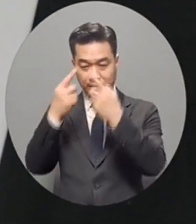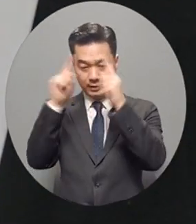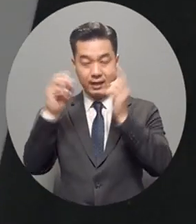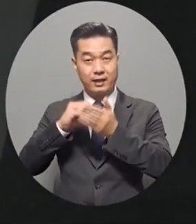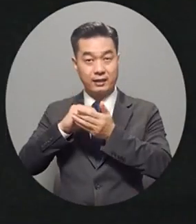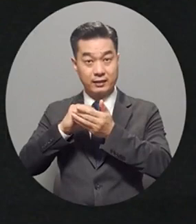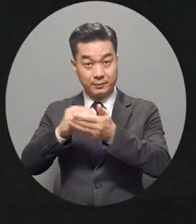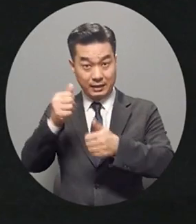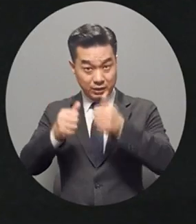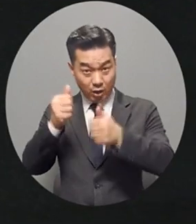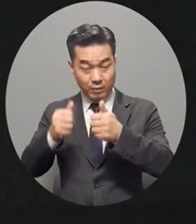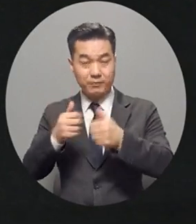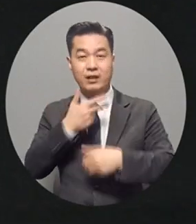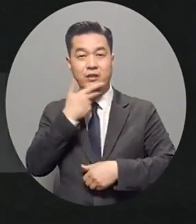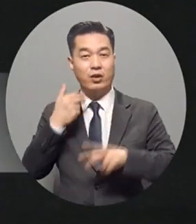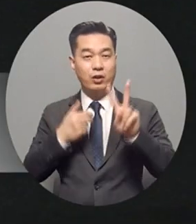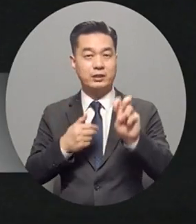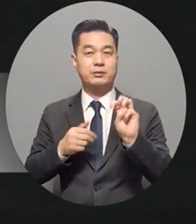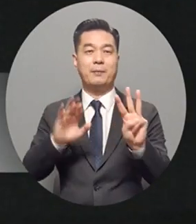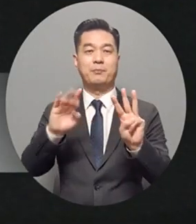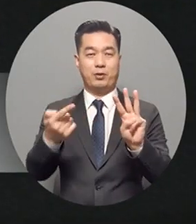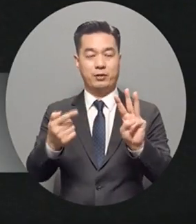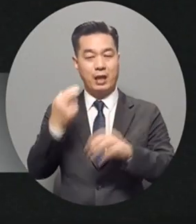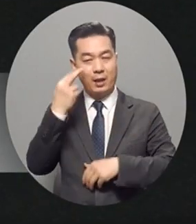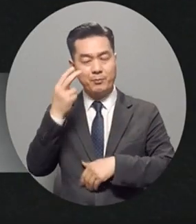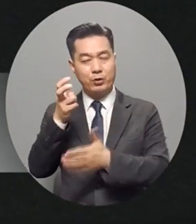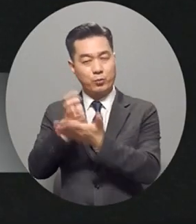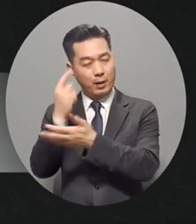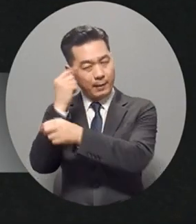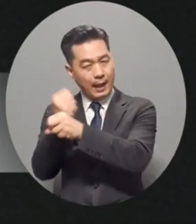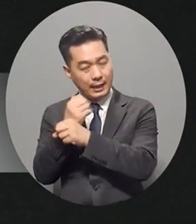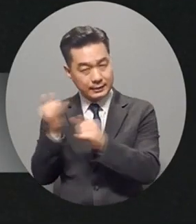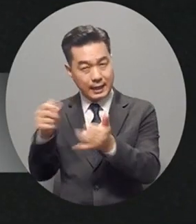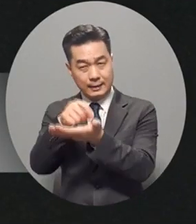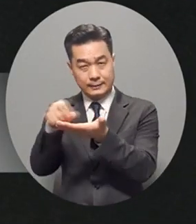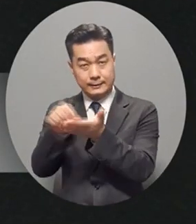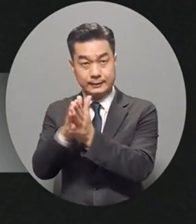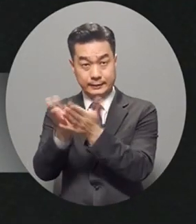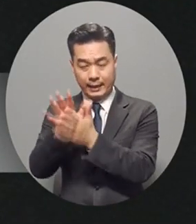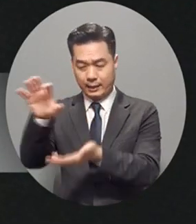(기자) 재작년 수능의 영어 영역 23번문항입니다.